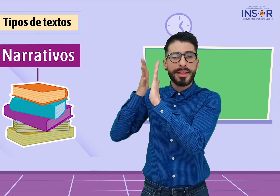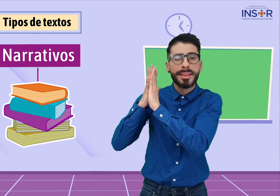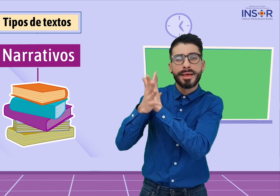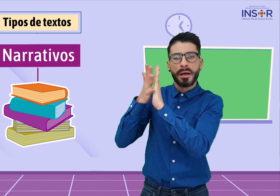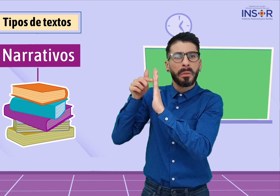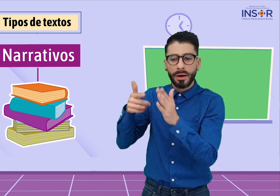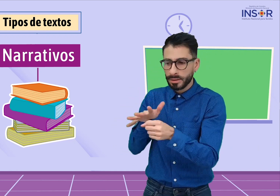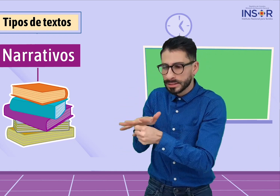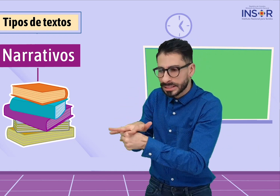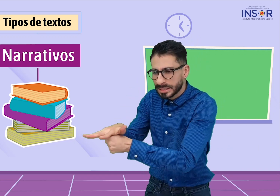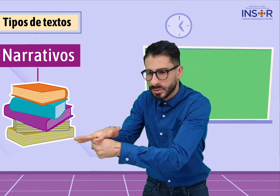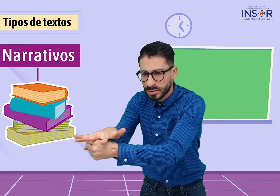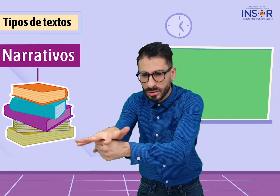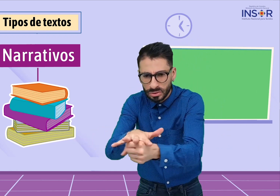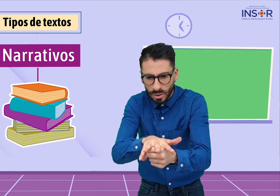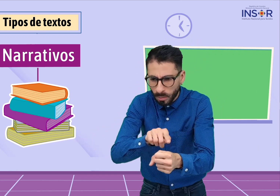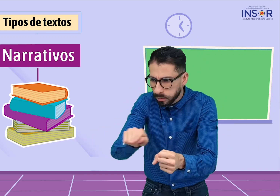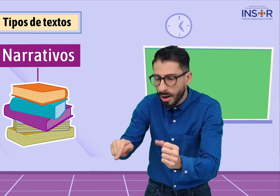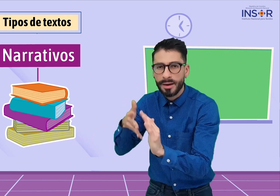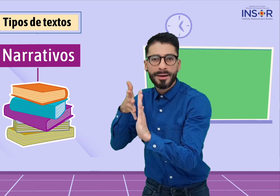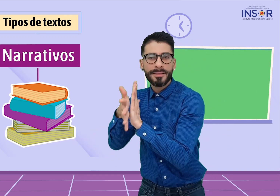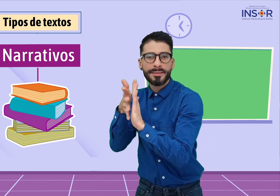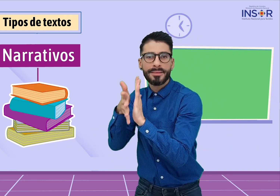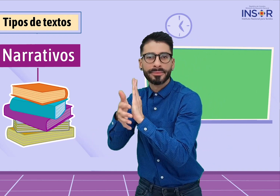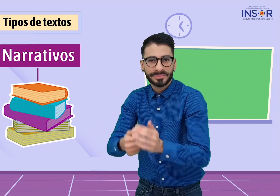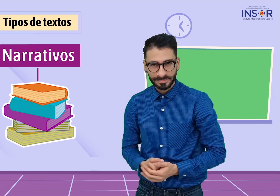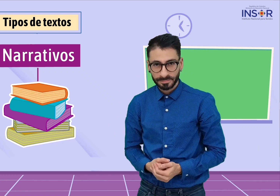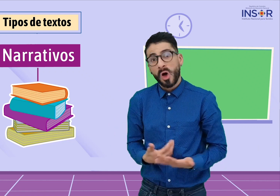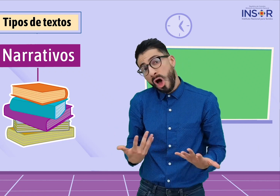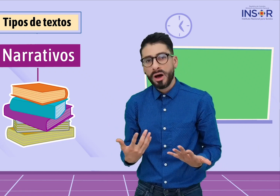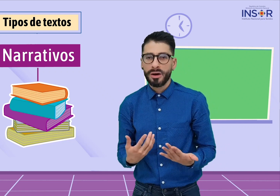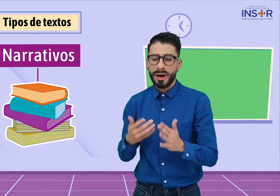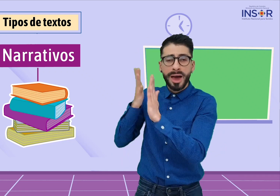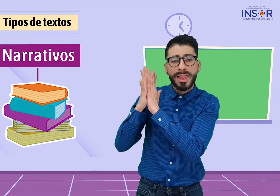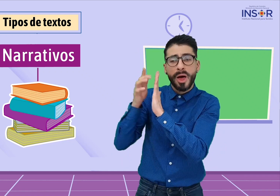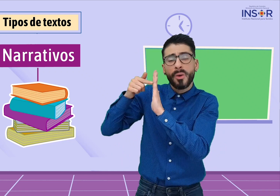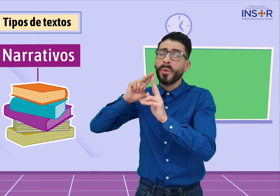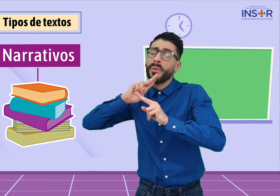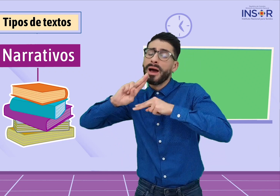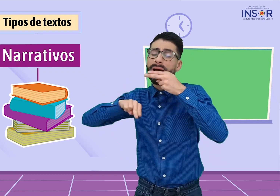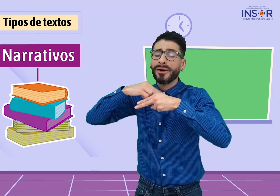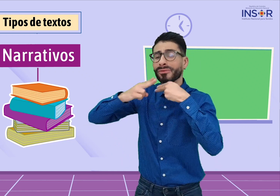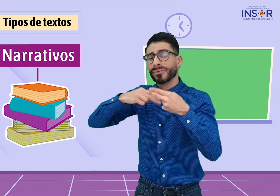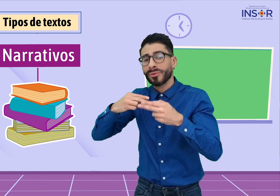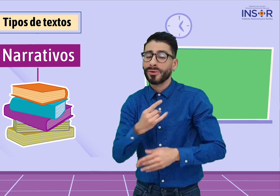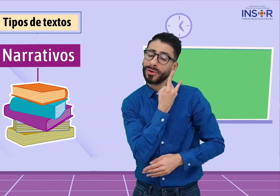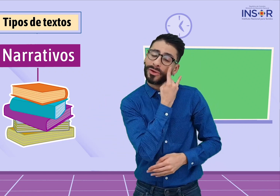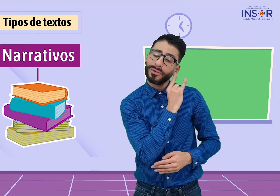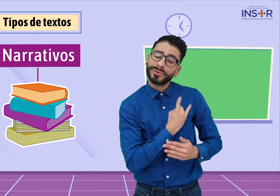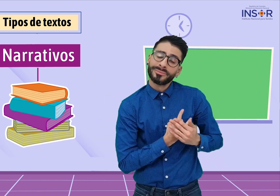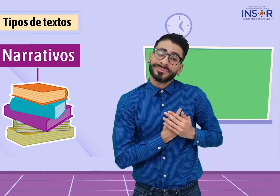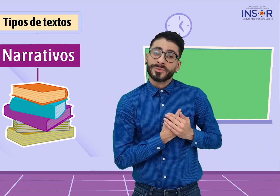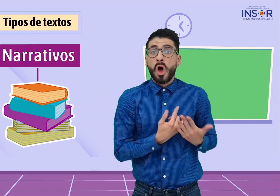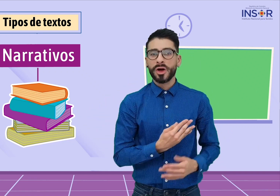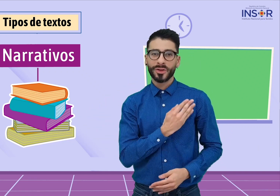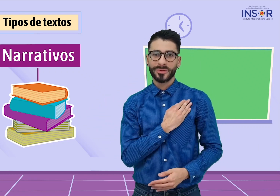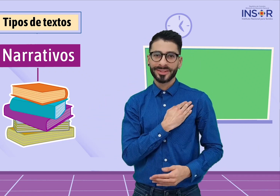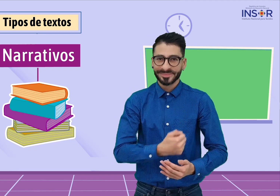que relatan hechos o situaciones, como los cuentos o las novelas.